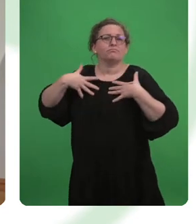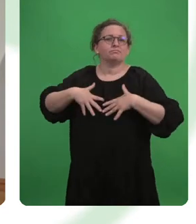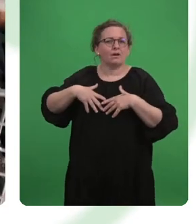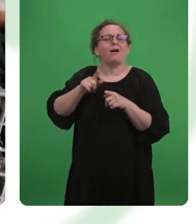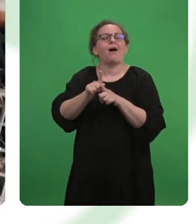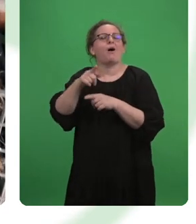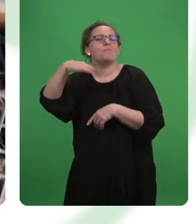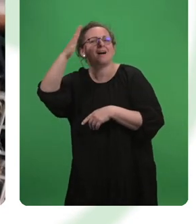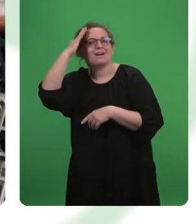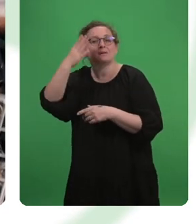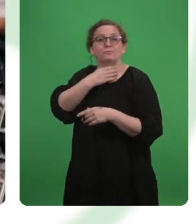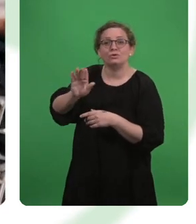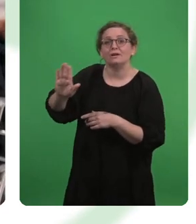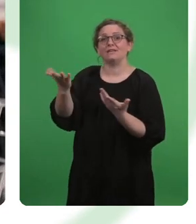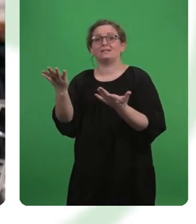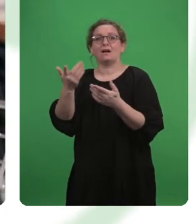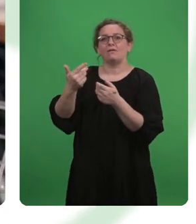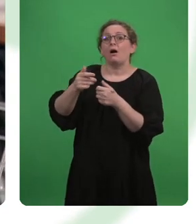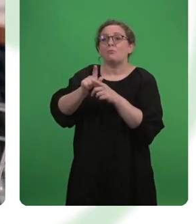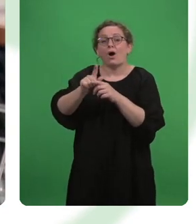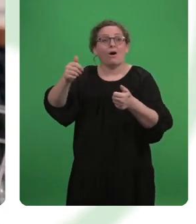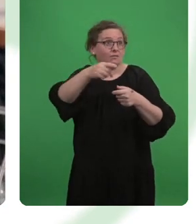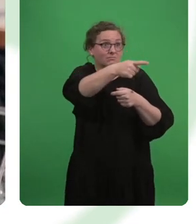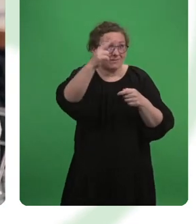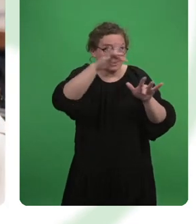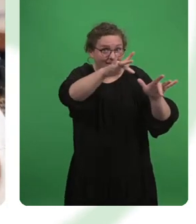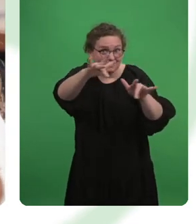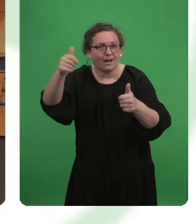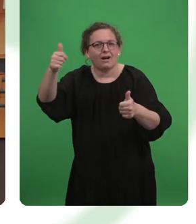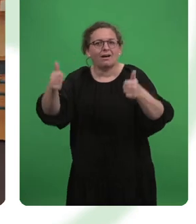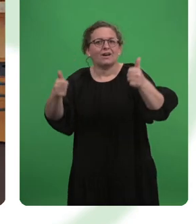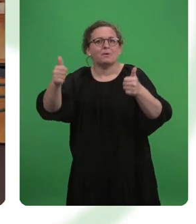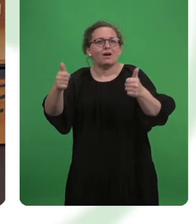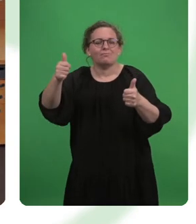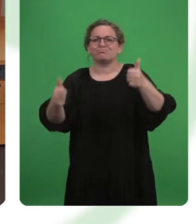bestens über die Bedürfnisse Bescheid und können somit einen Wettbewerbs-Vorteil generieren. [Musik]